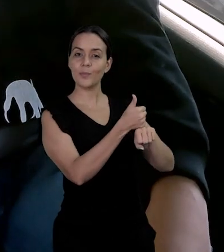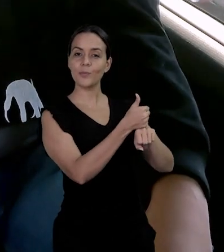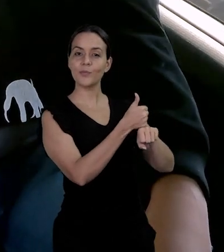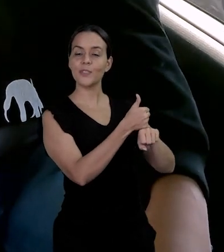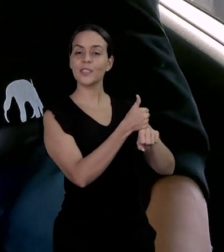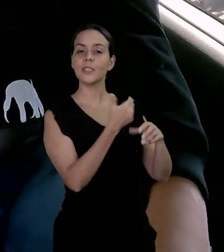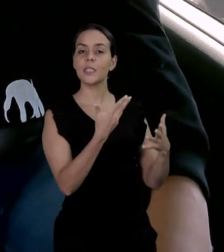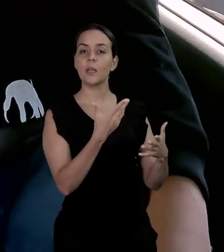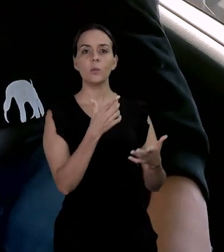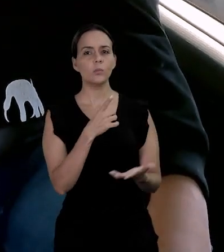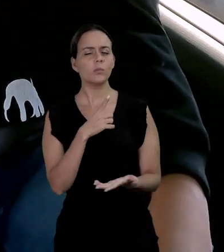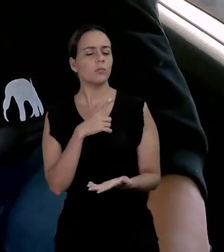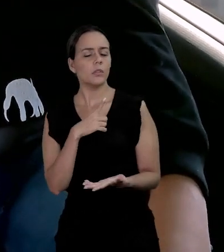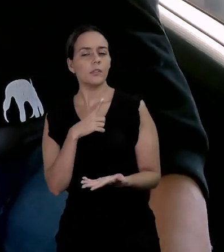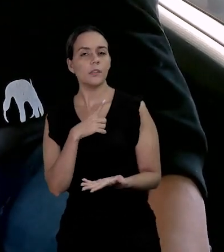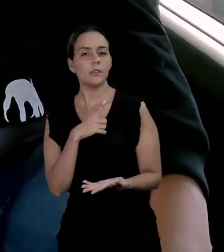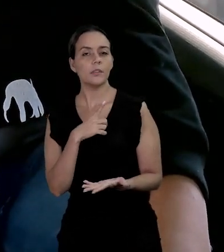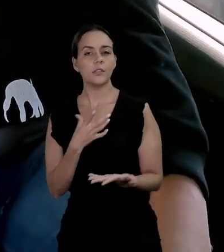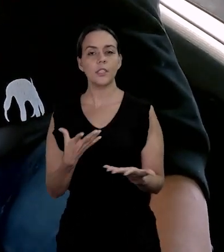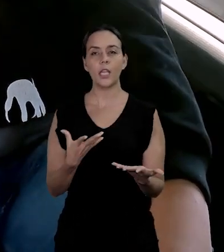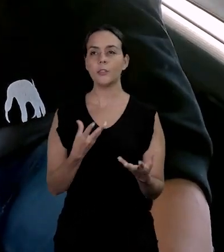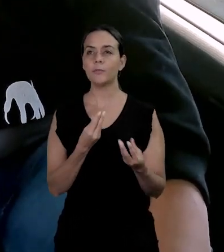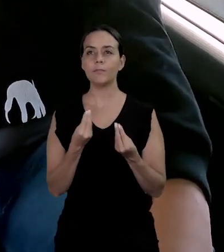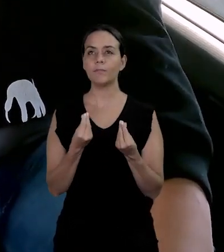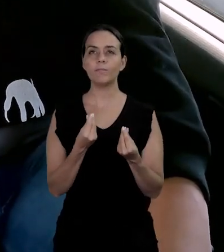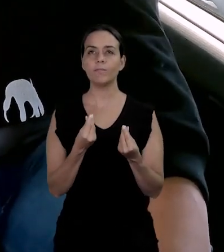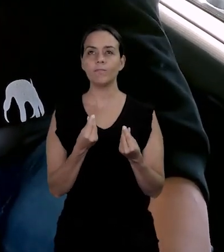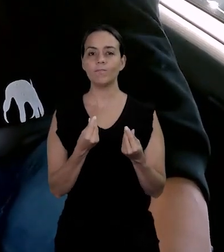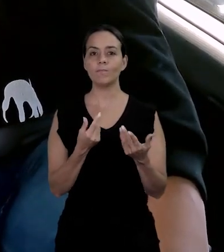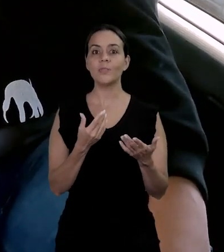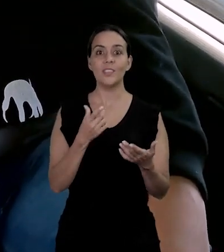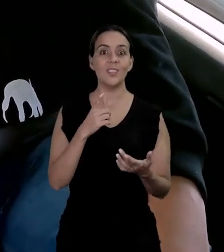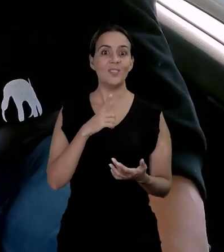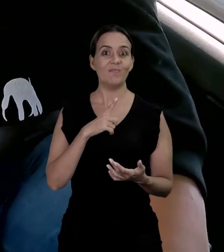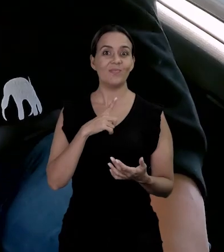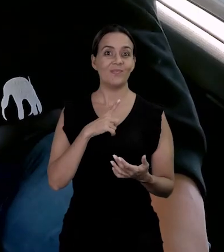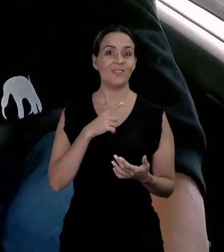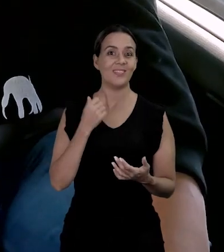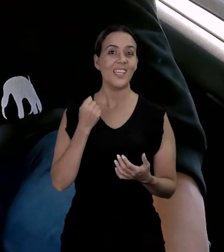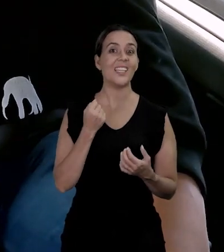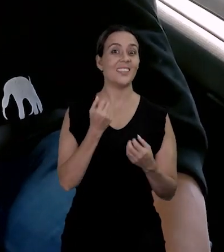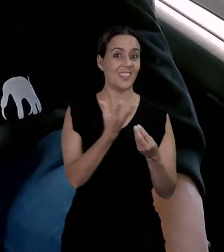em que há um dos maiores níveis de estresse